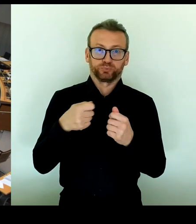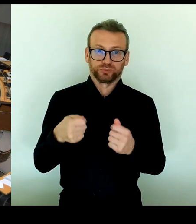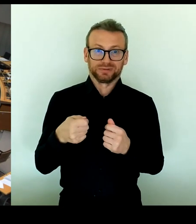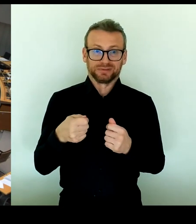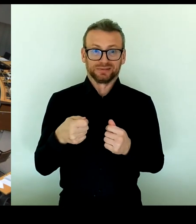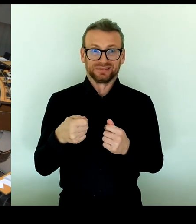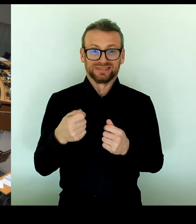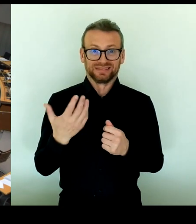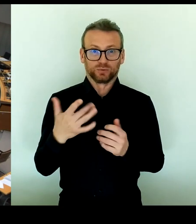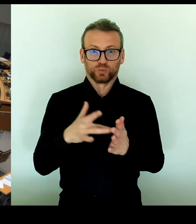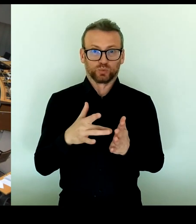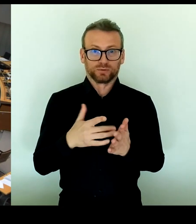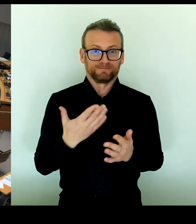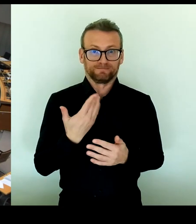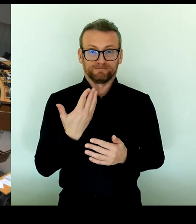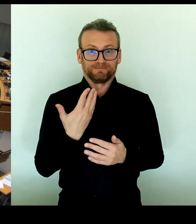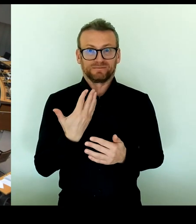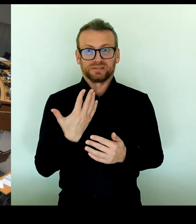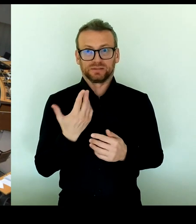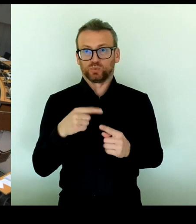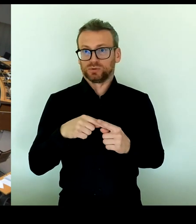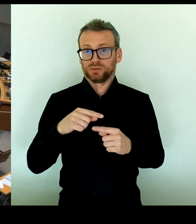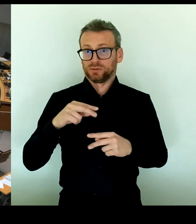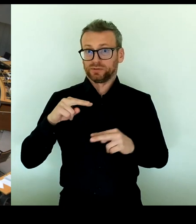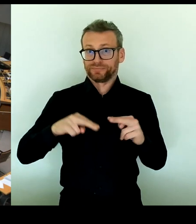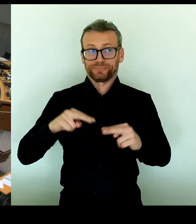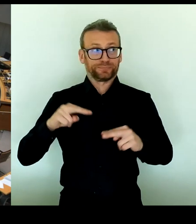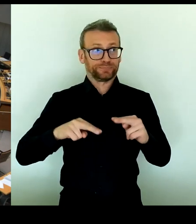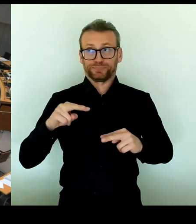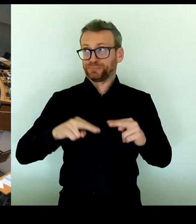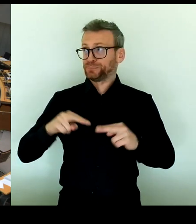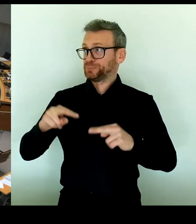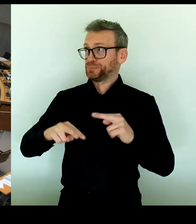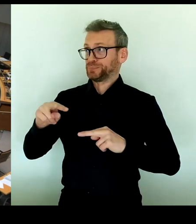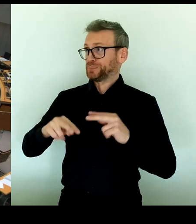Namen des Hauses herzlich für Ihre geleistete Arbeit. Vielen Dank. (Beifall)